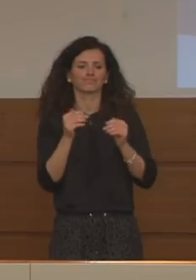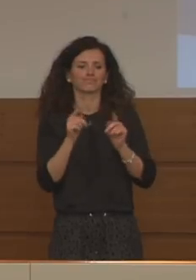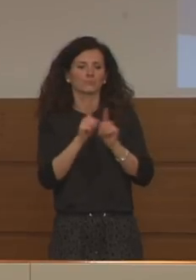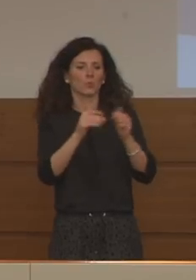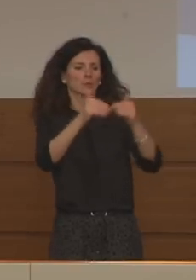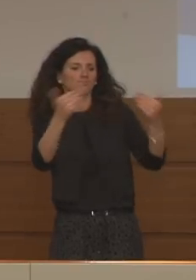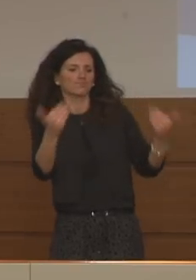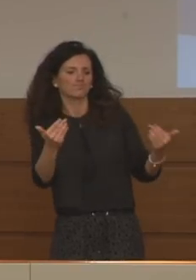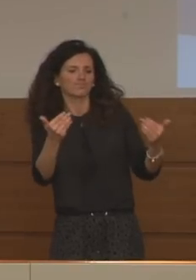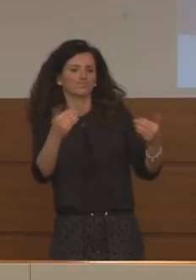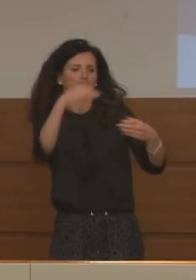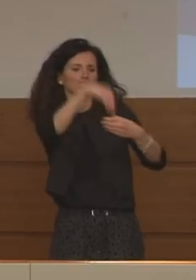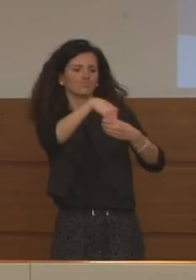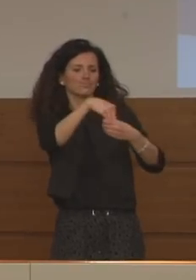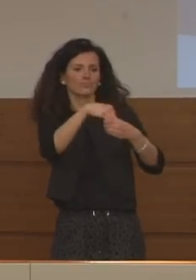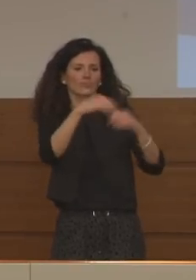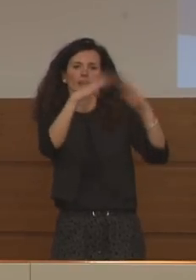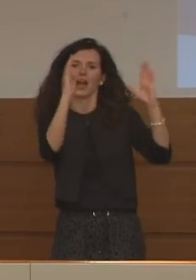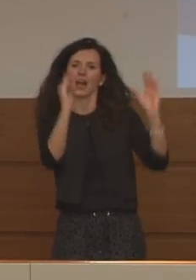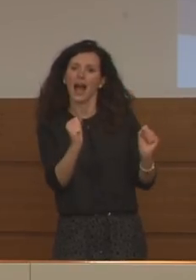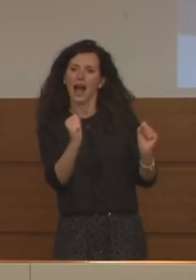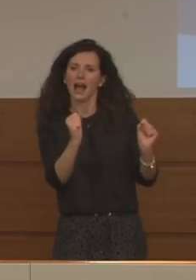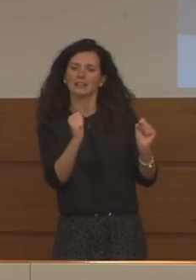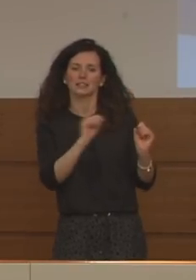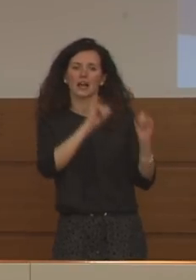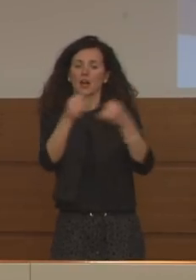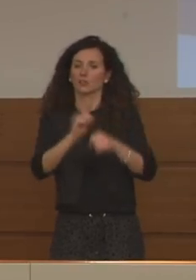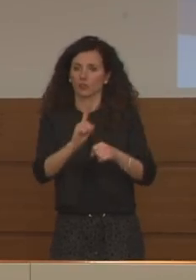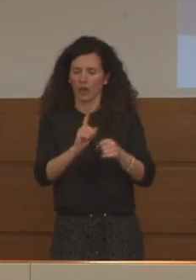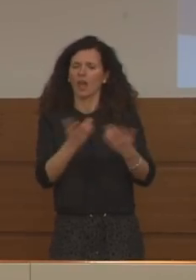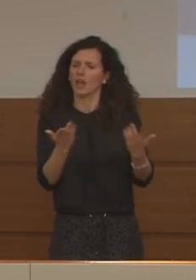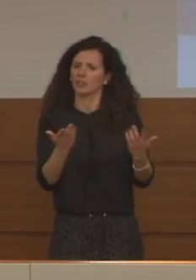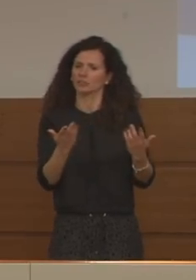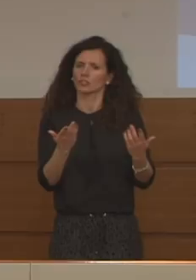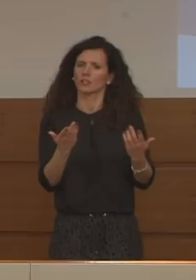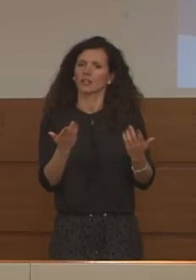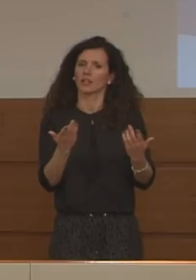domestiche e comunque c'è un tema molto importante di collegamento, di